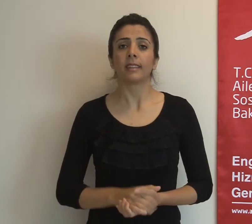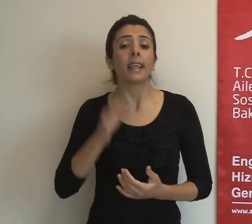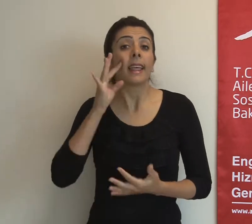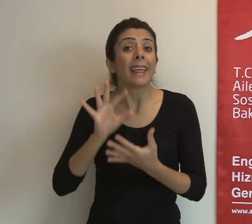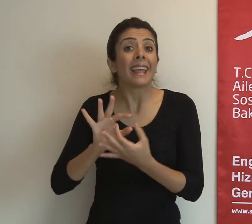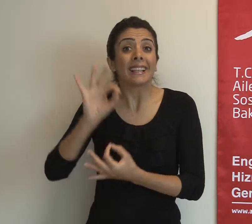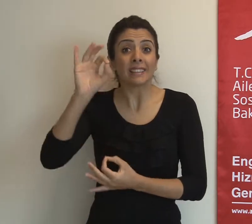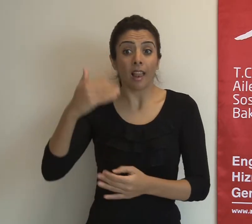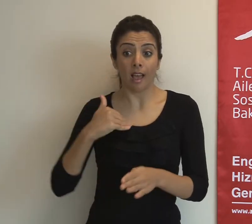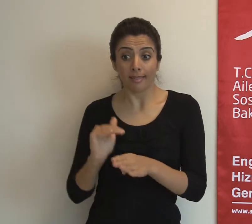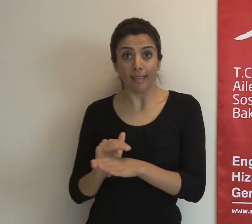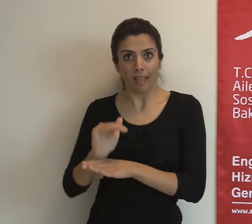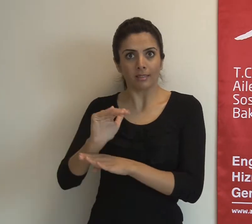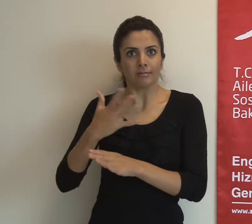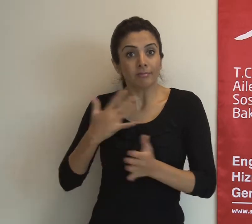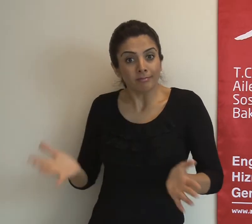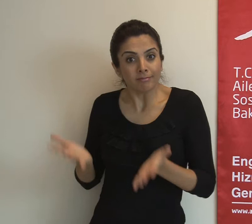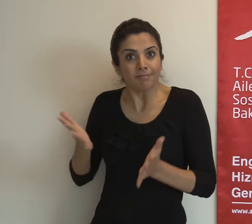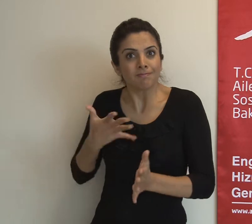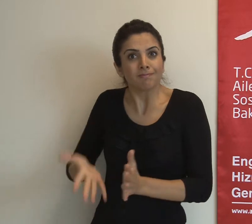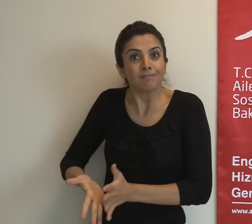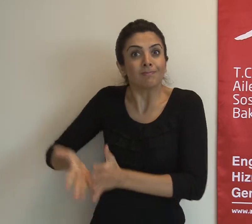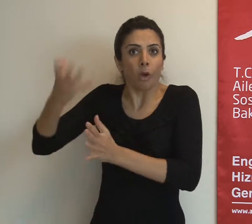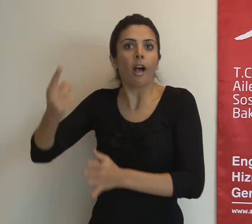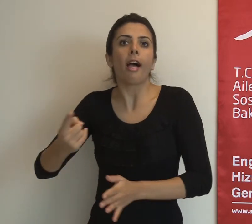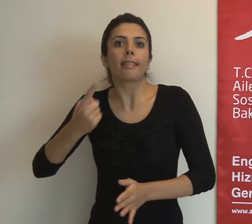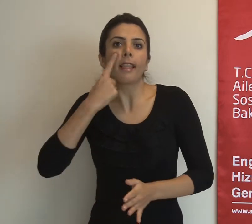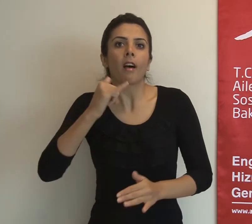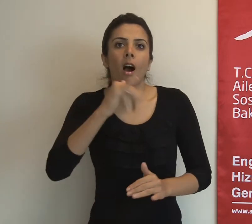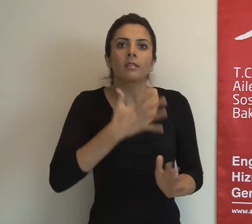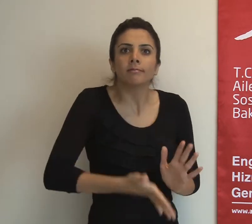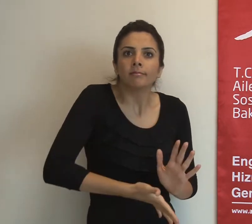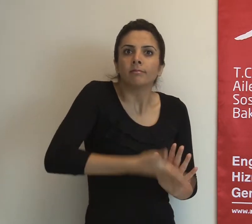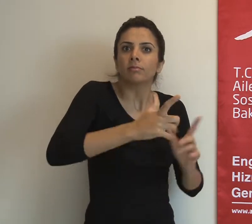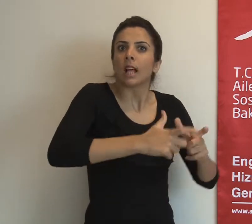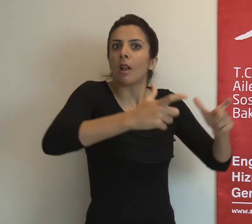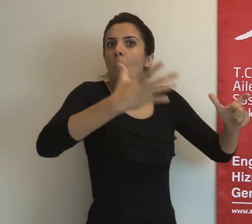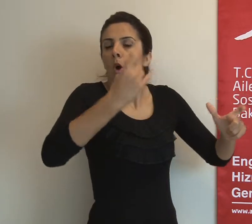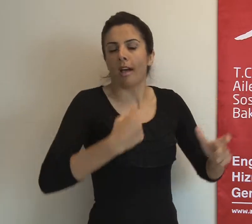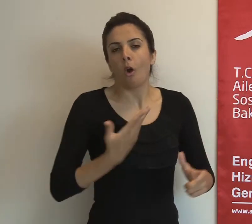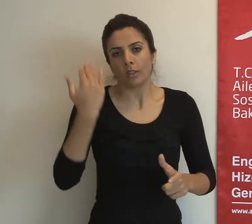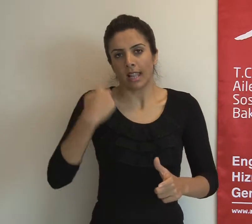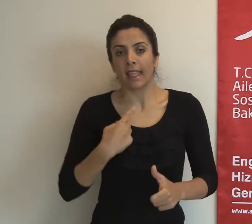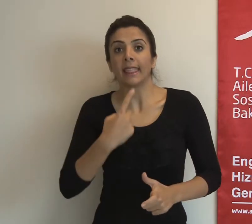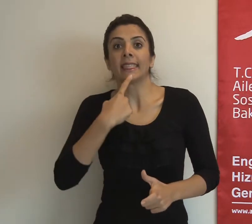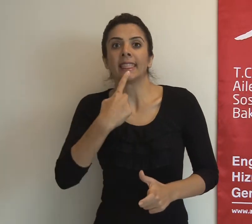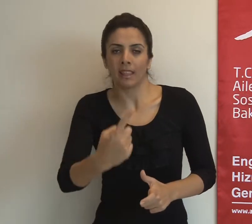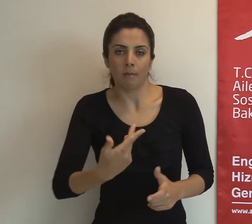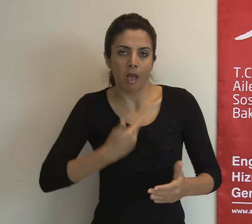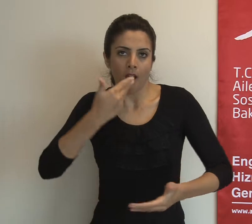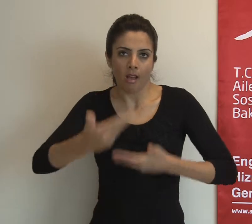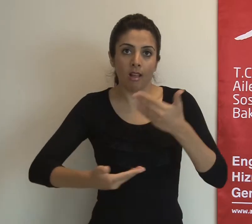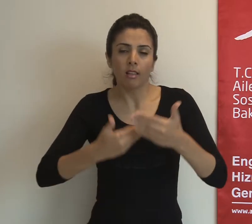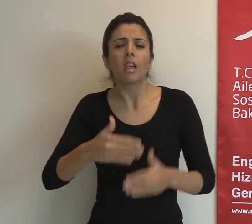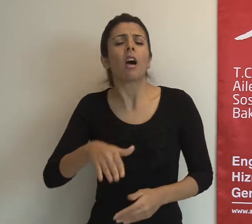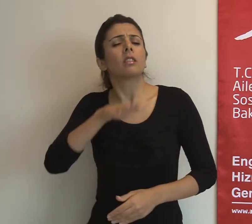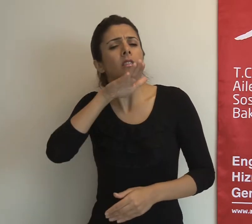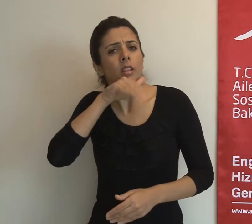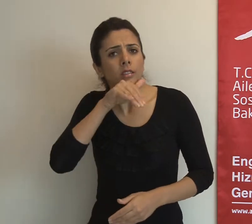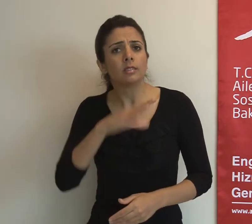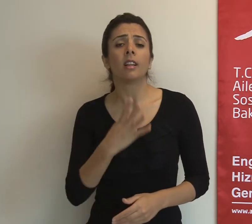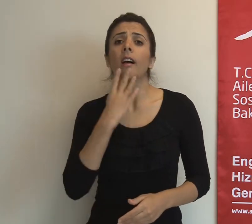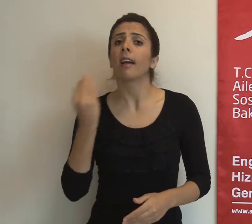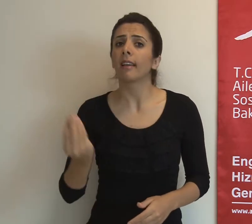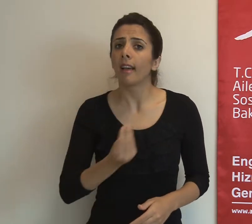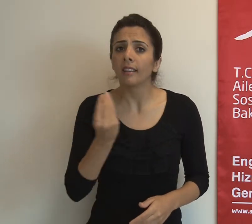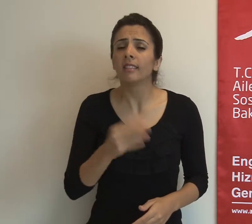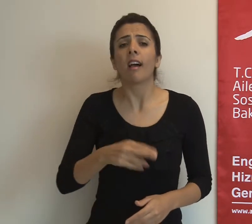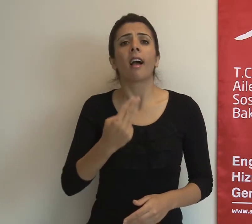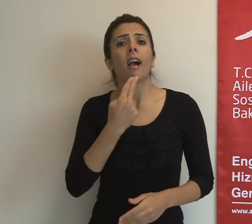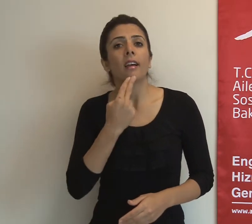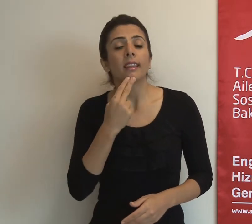"İnsanı yaşat ve yücelt ki devlet de yaşasın ve yücelsin dediklerini" anlatan Şahin, yaşlısıyla genciyle kadınıyla